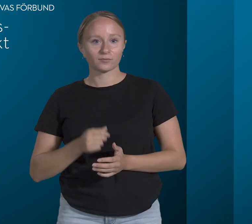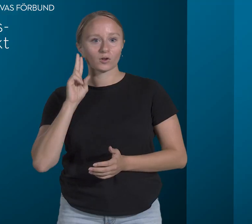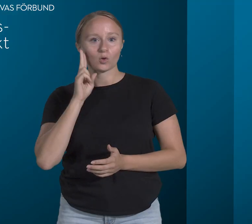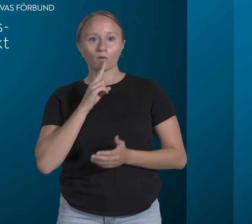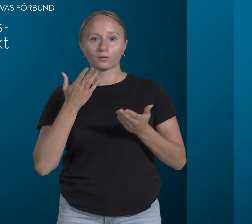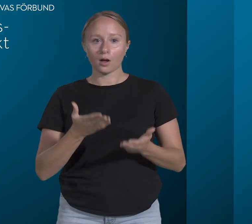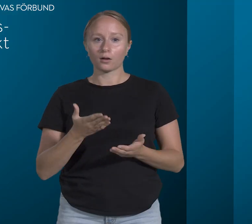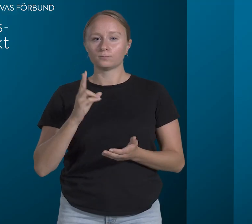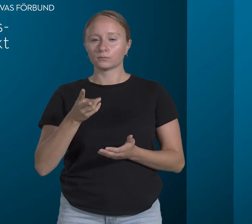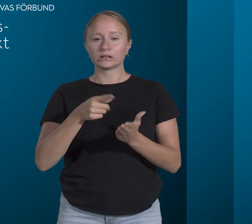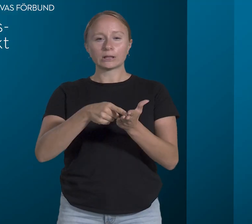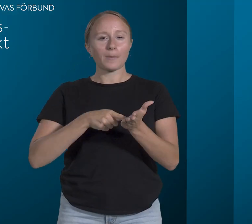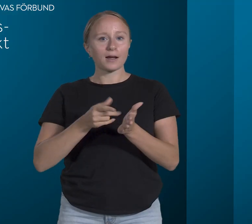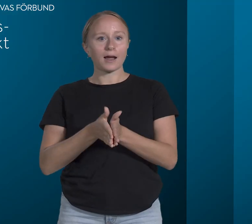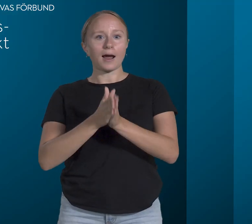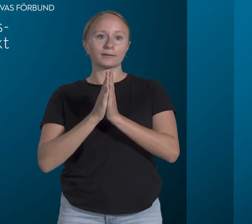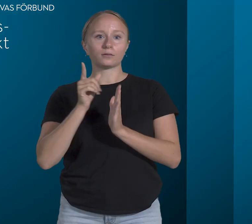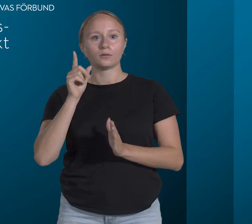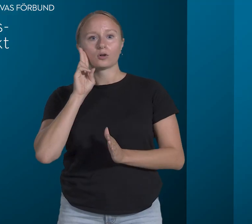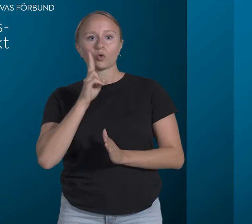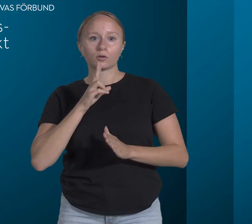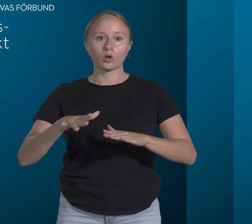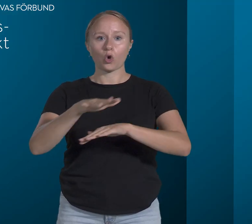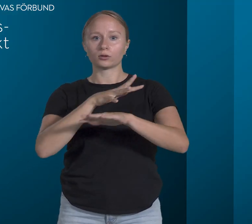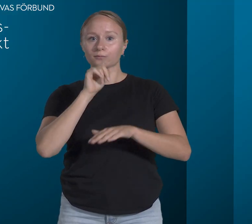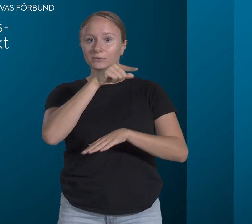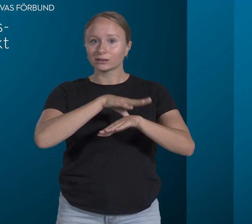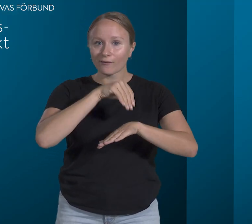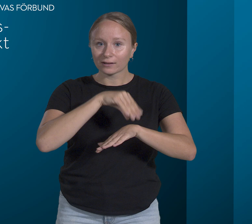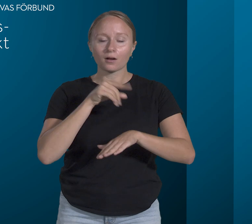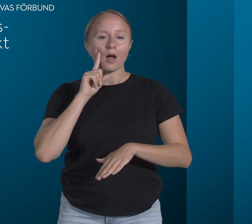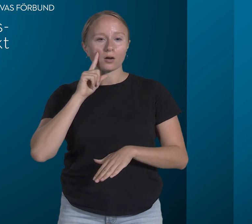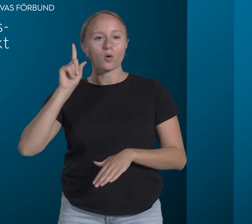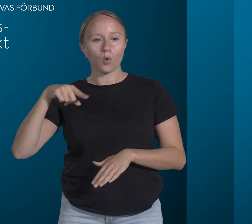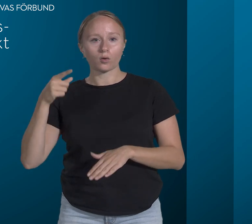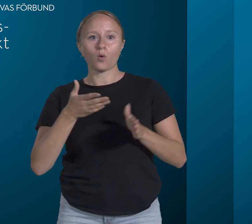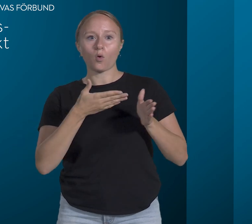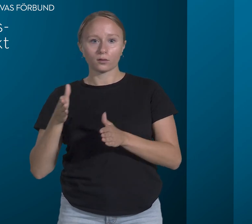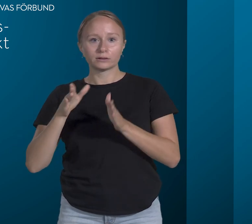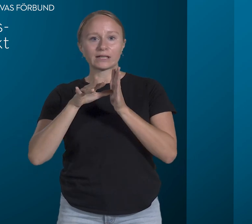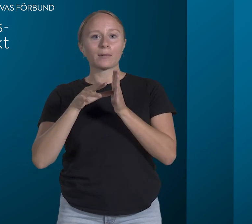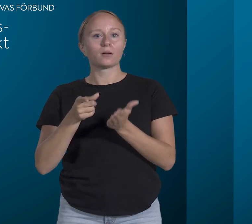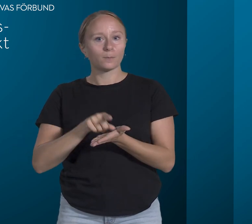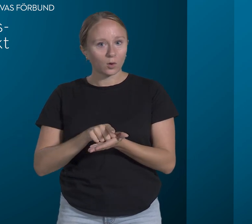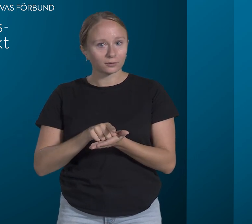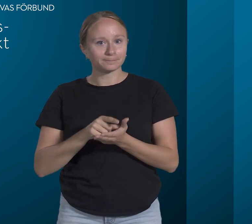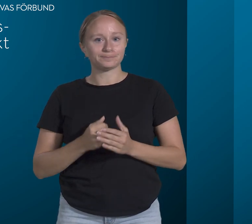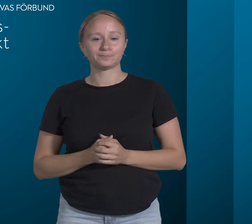Dövas Dag är en speciell helg för dövrörelsen i Sverige - som sker under september månad varje år.